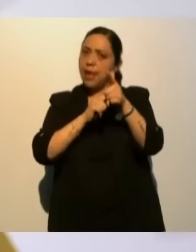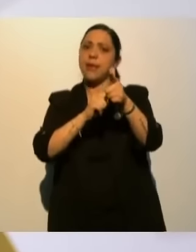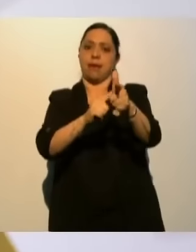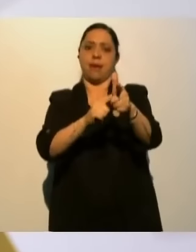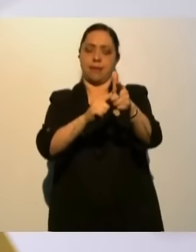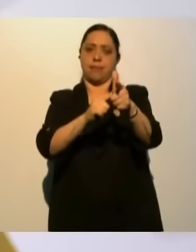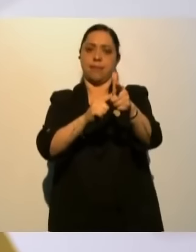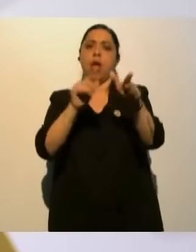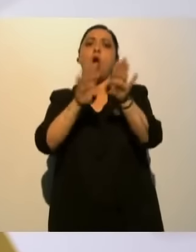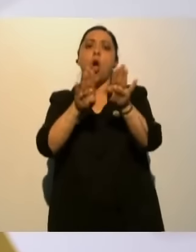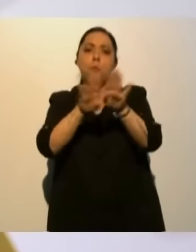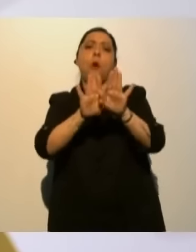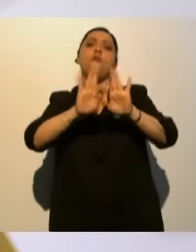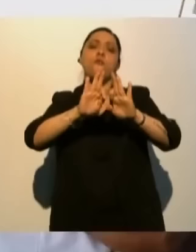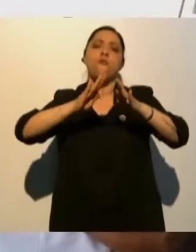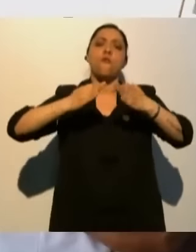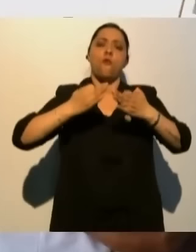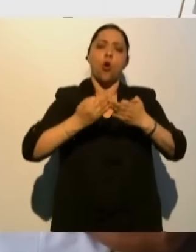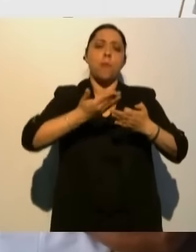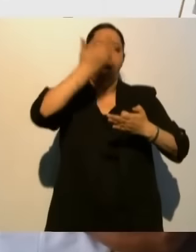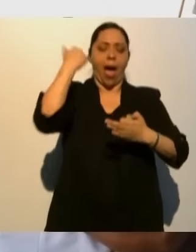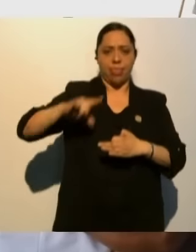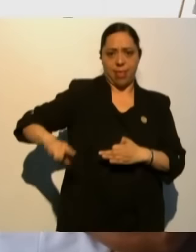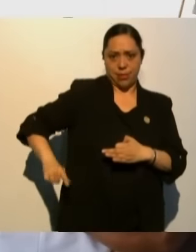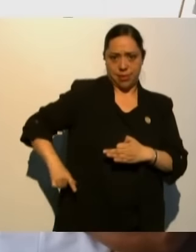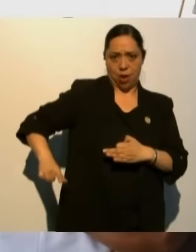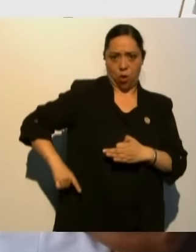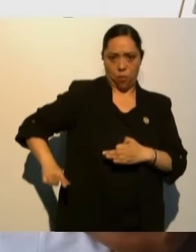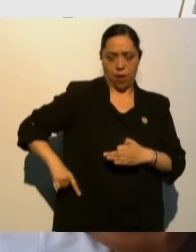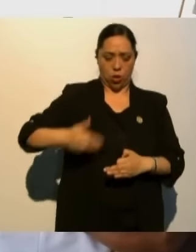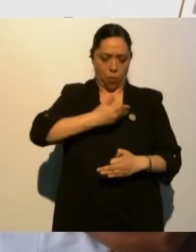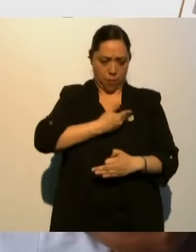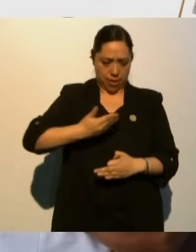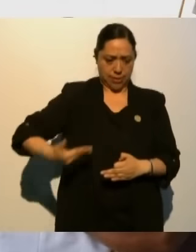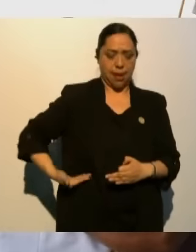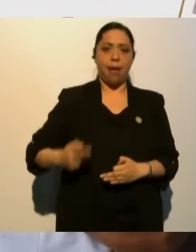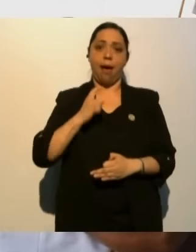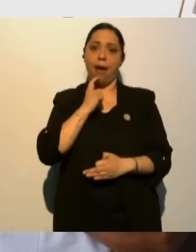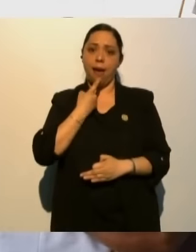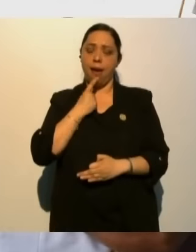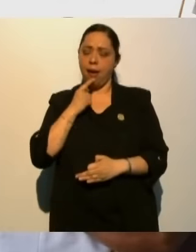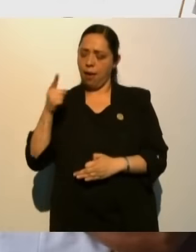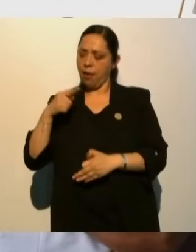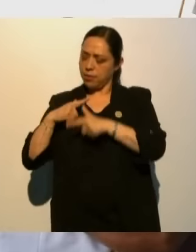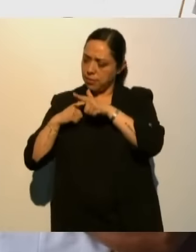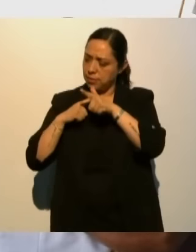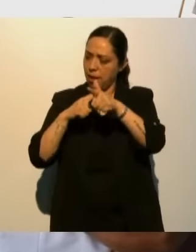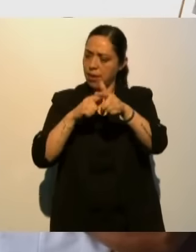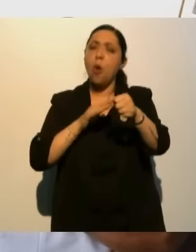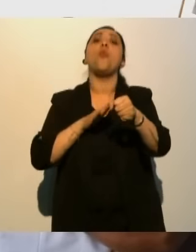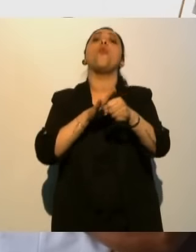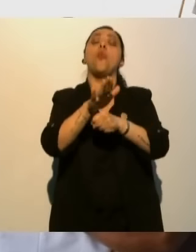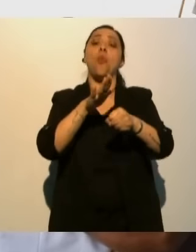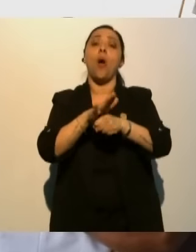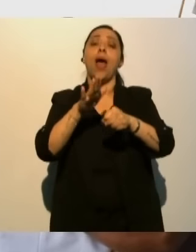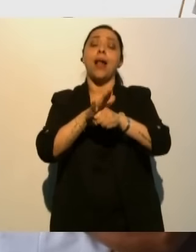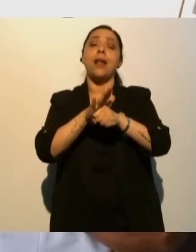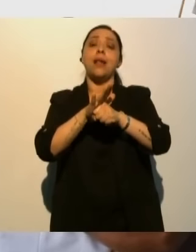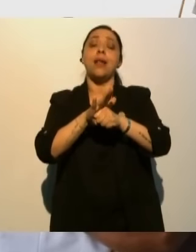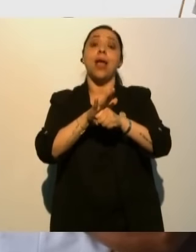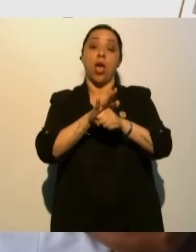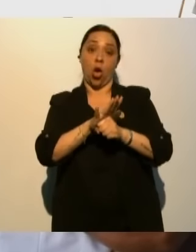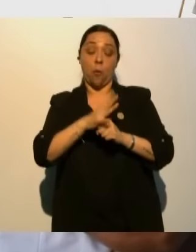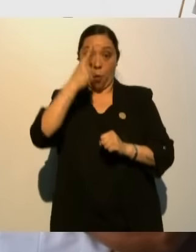del presidente Andrés Manuel López Obrador por el bien de todos primero los pobres y nos ha